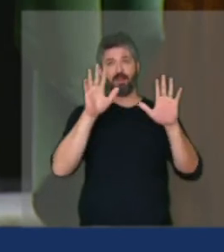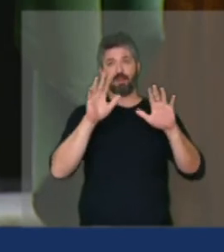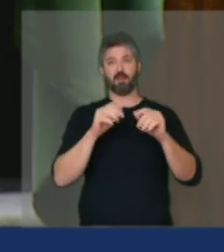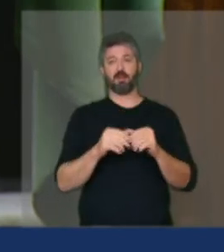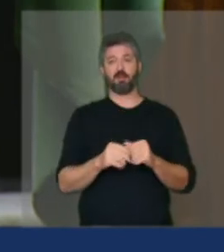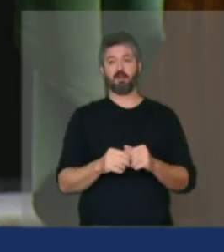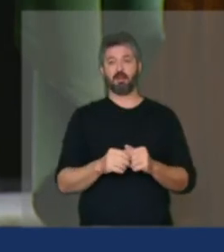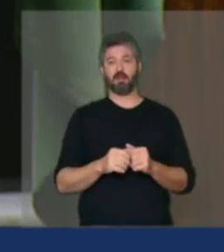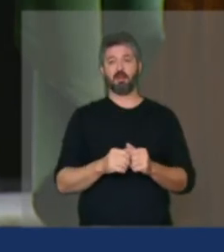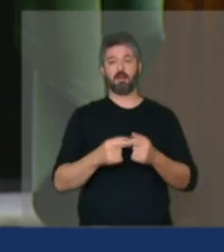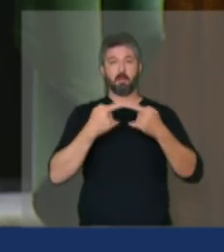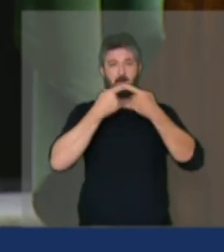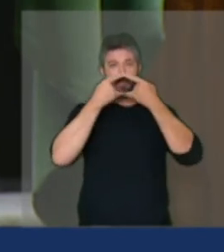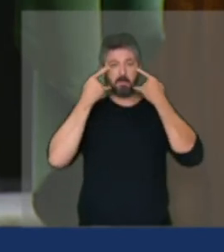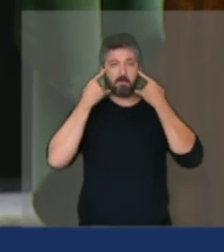FOI TIRAR A MÁSCARA DE UMA CRIANCINHA DE TRÊS ANOS DE